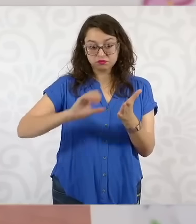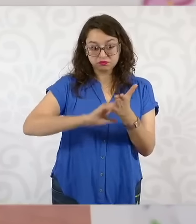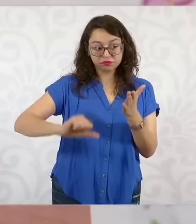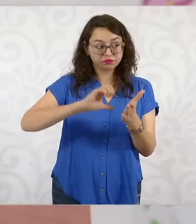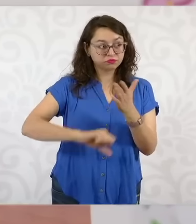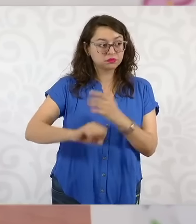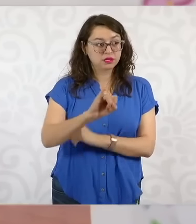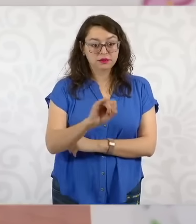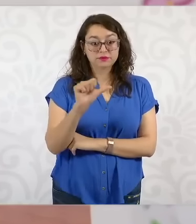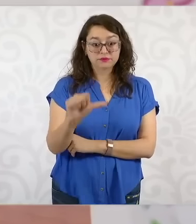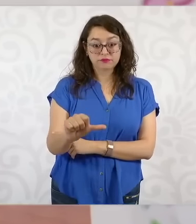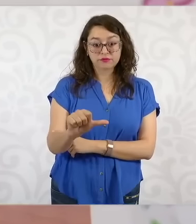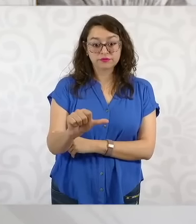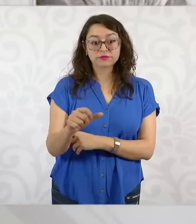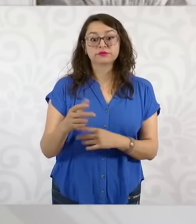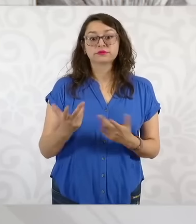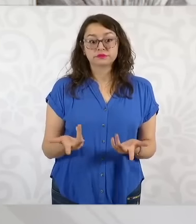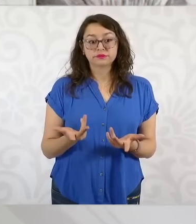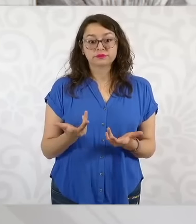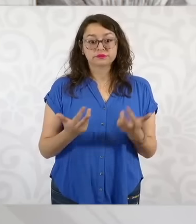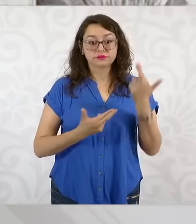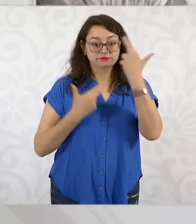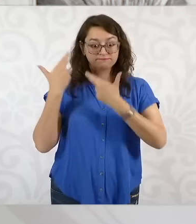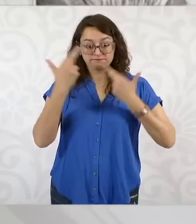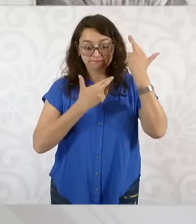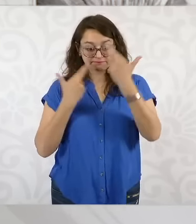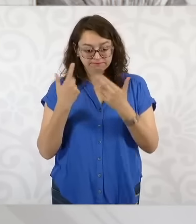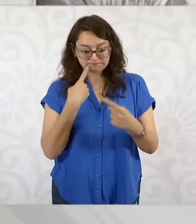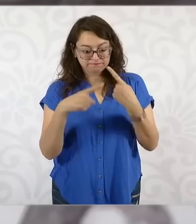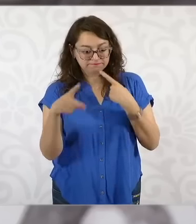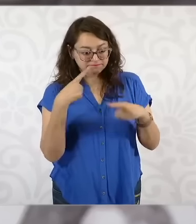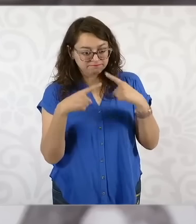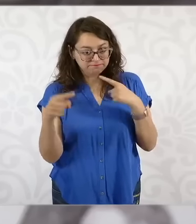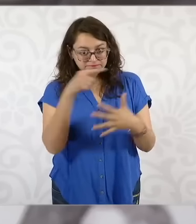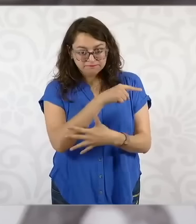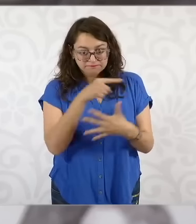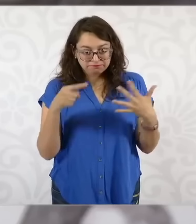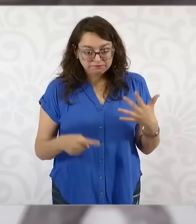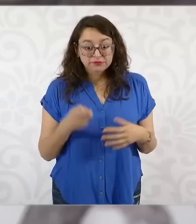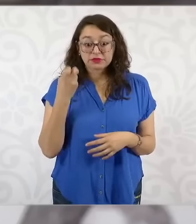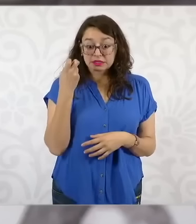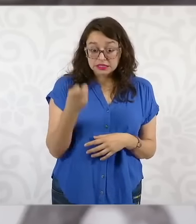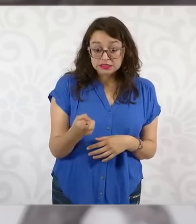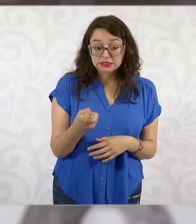artificial, hacer en el análisis de todas las quejas y determinar si este proveedor eh